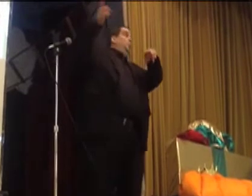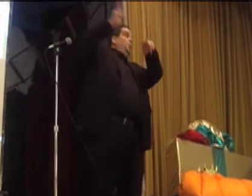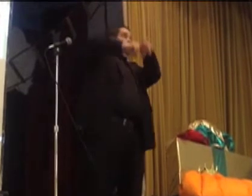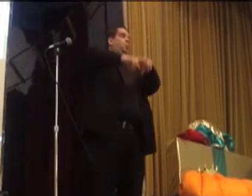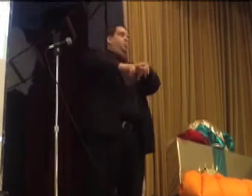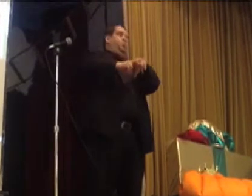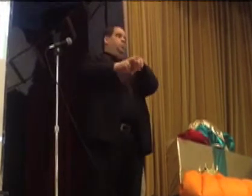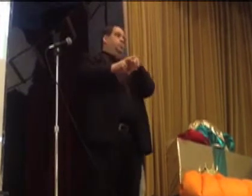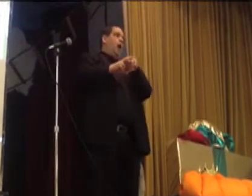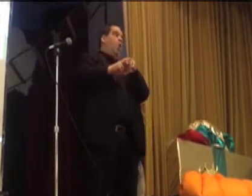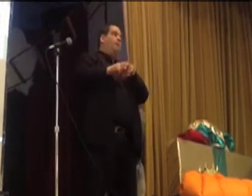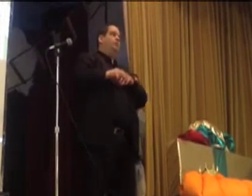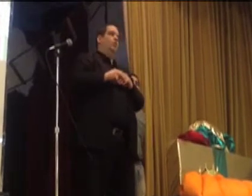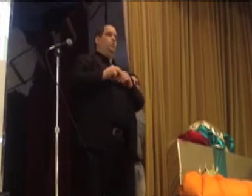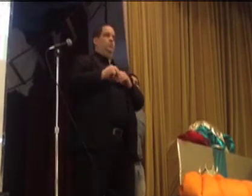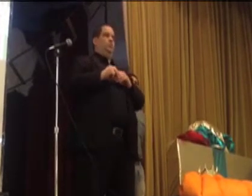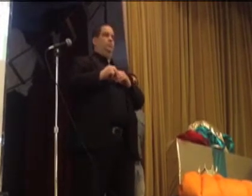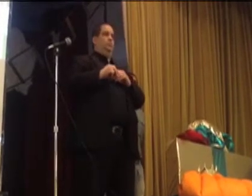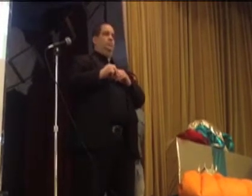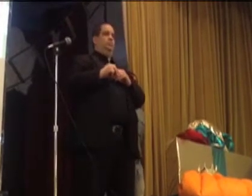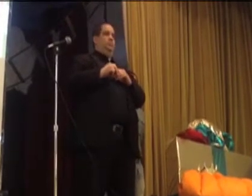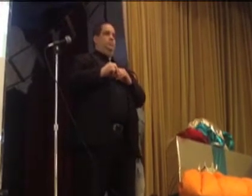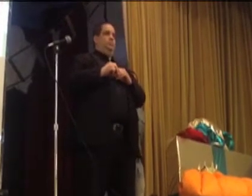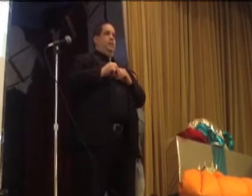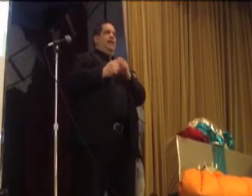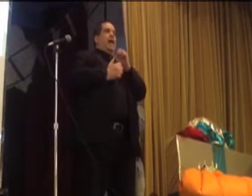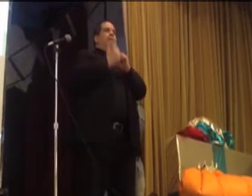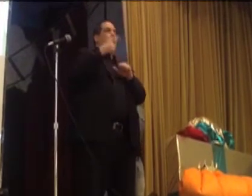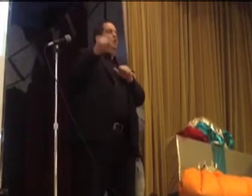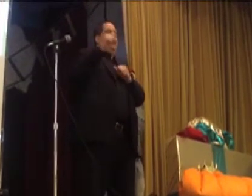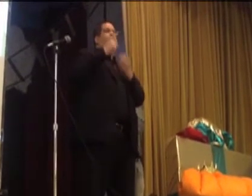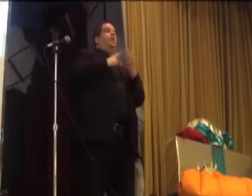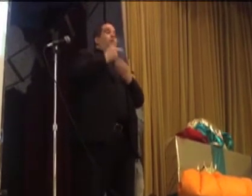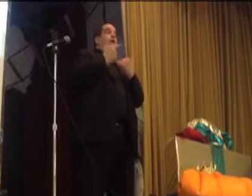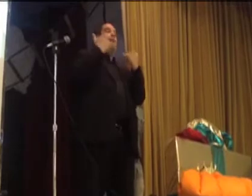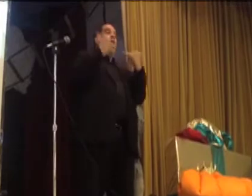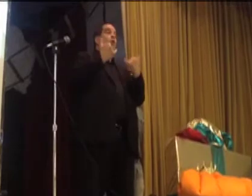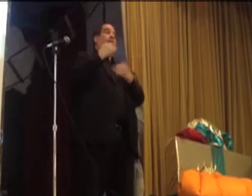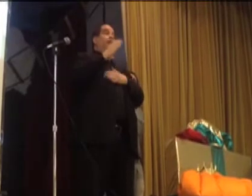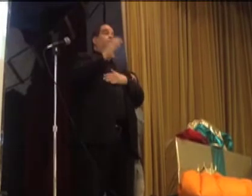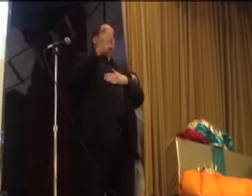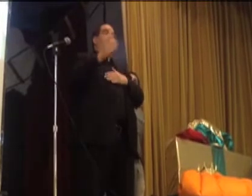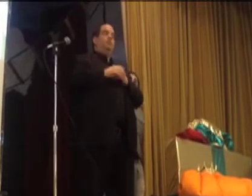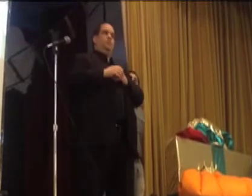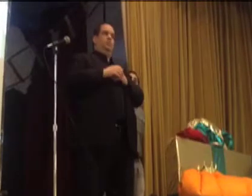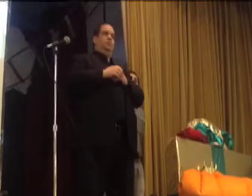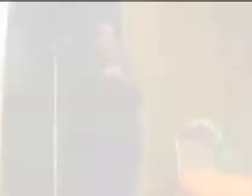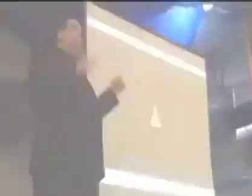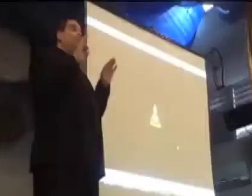¡uuuh!, aumentó. La mayoría de los programas ahora tienen closed caption .